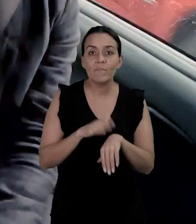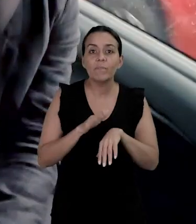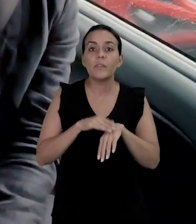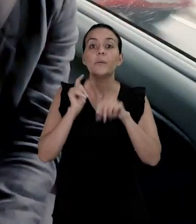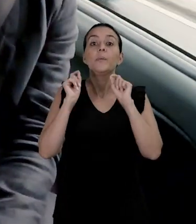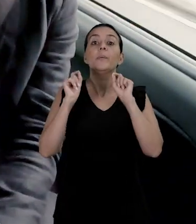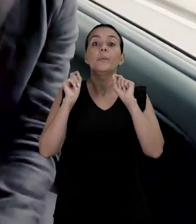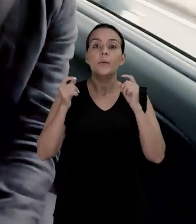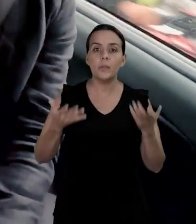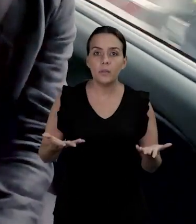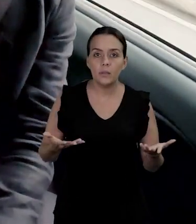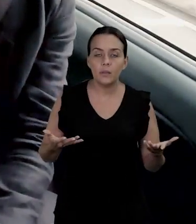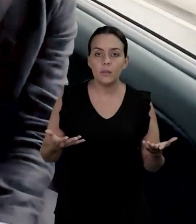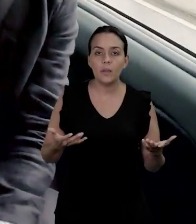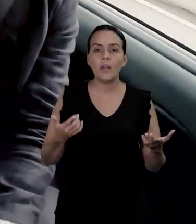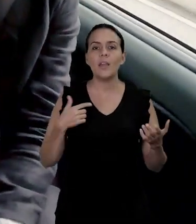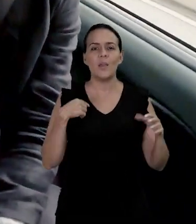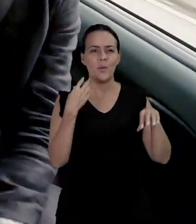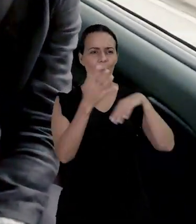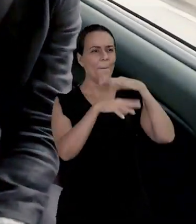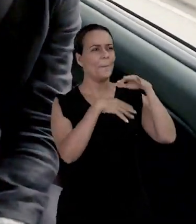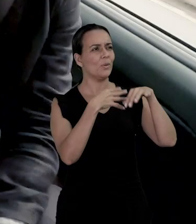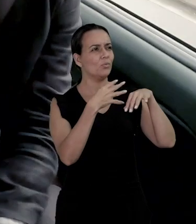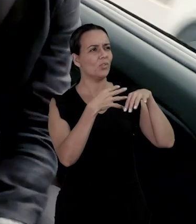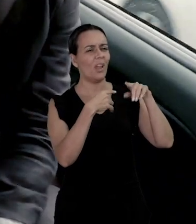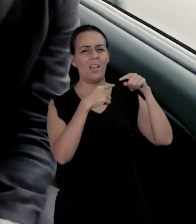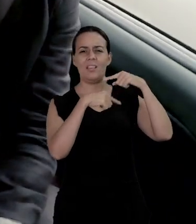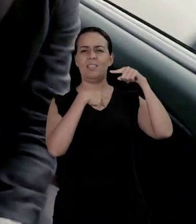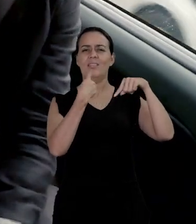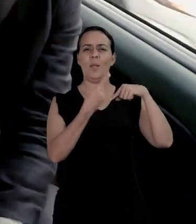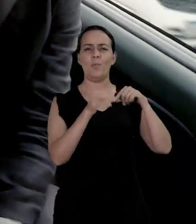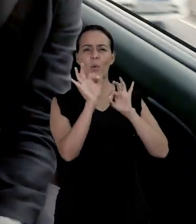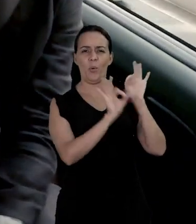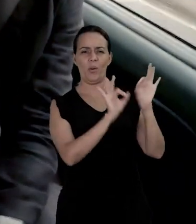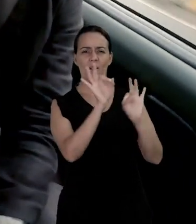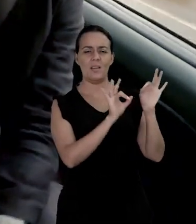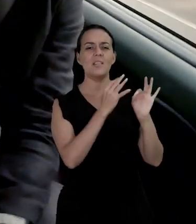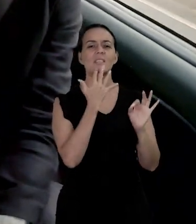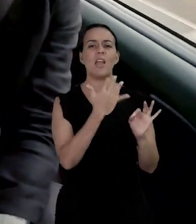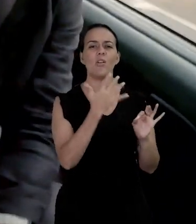Eu ainda resolvi bagunçar eles, organizar por cor, por tonalidade. Jura?